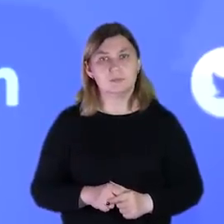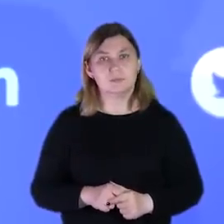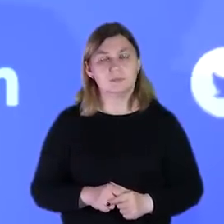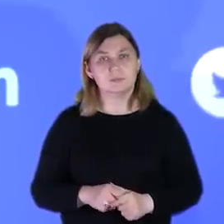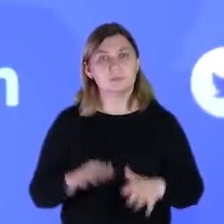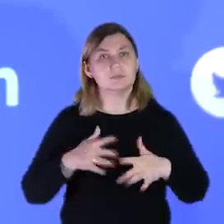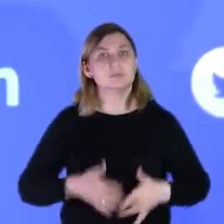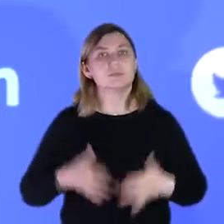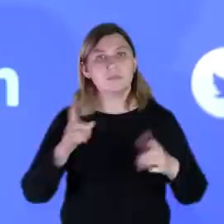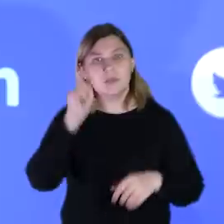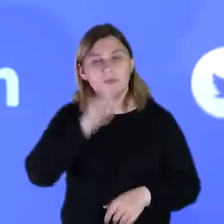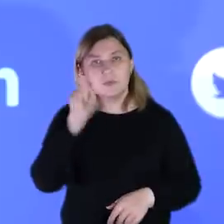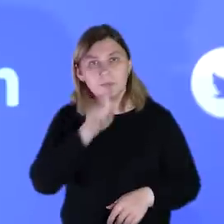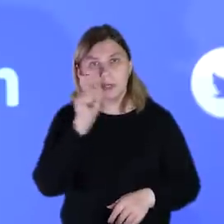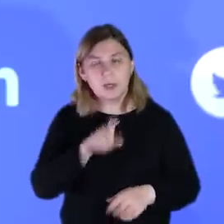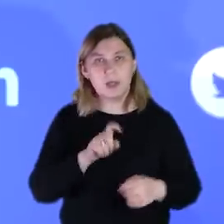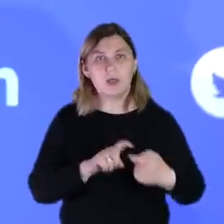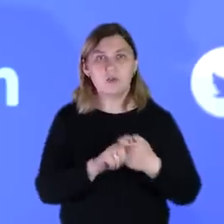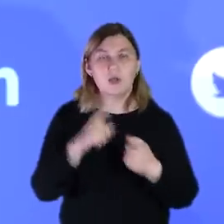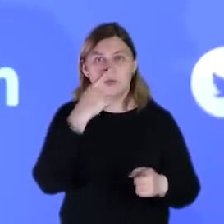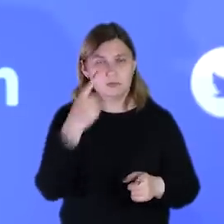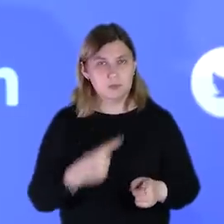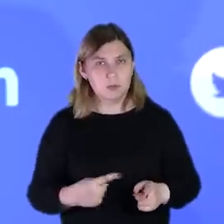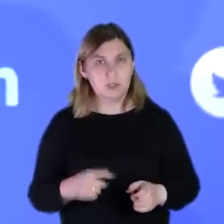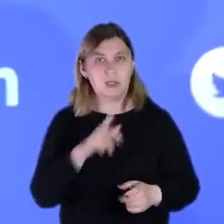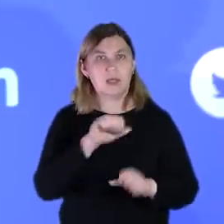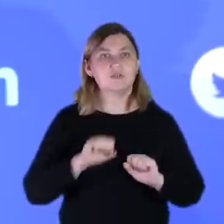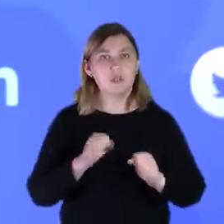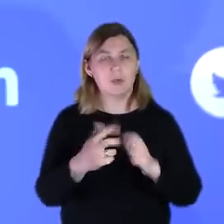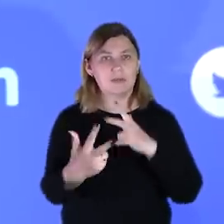Masowe szpiegostwo ze strony Związku Sowieckiego, masowe działania dywersyjne przez całe